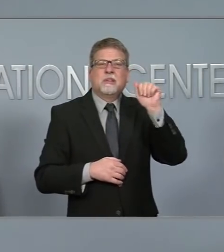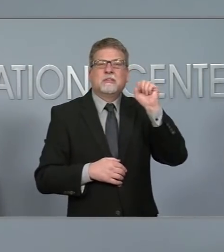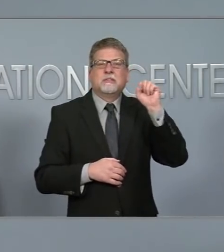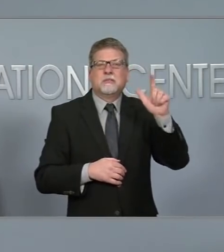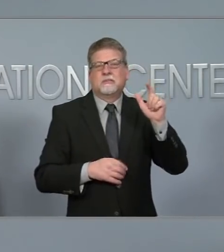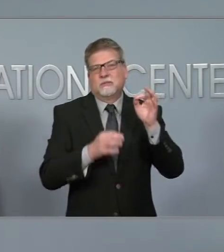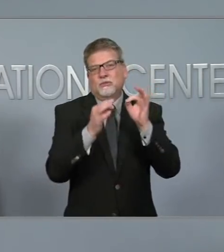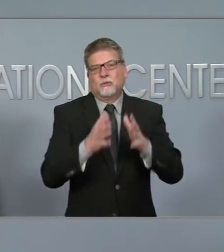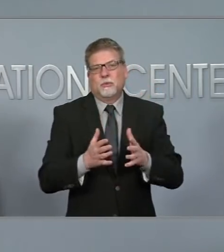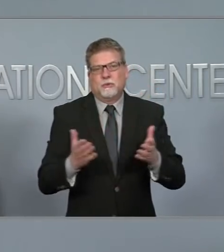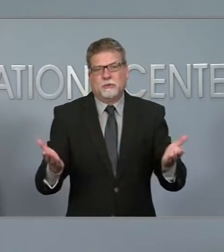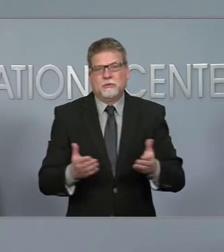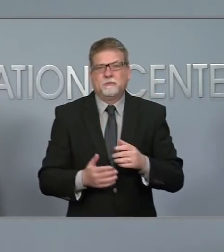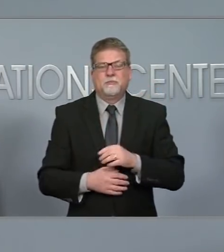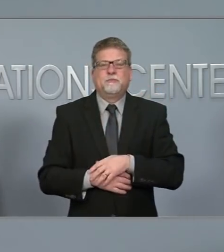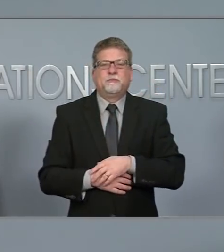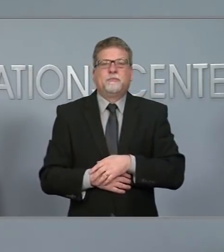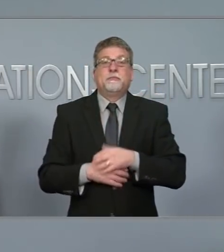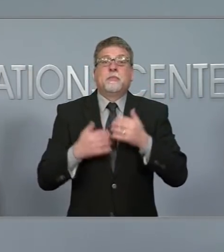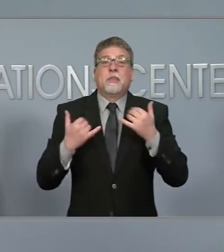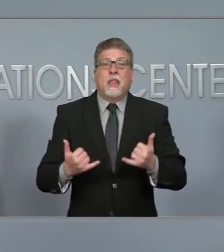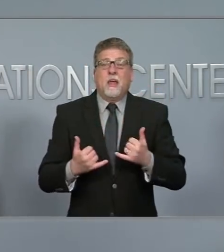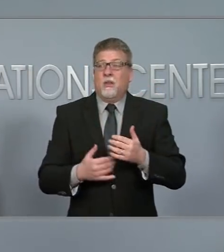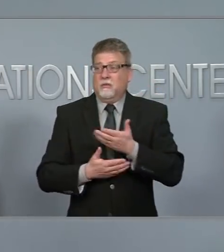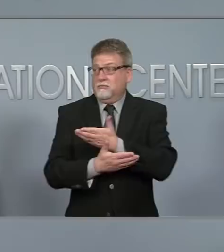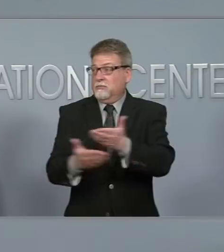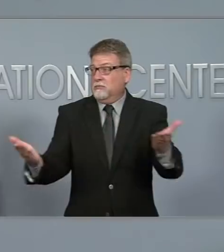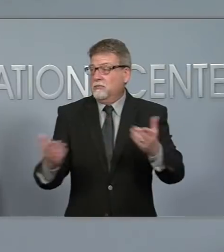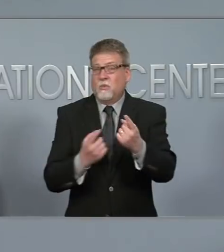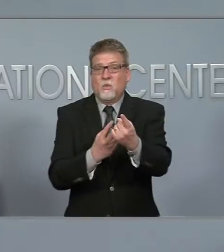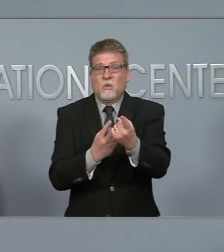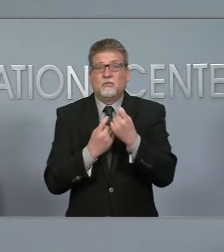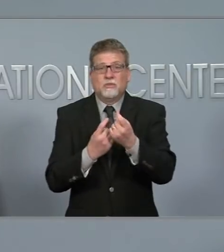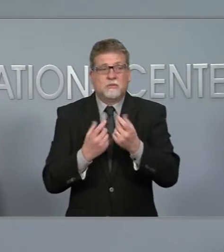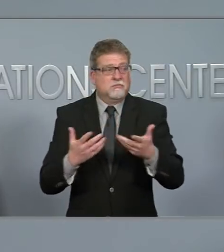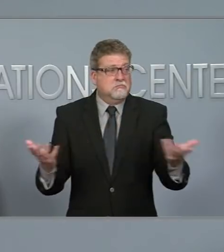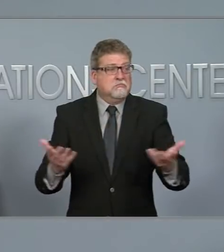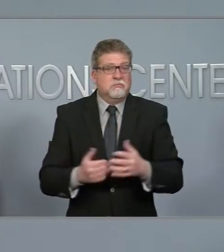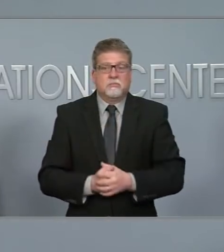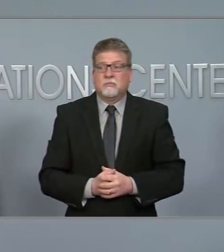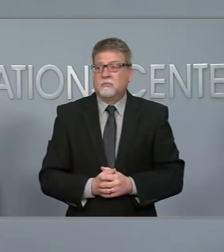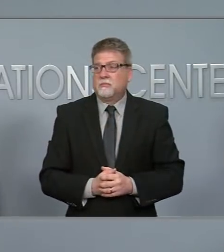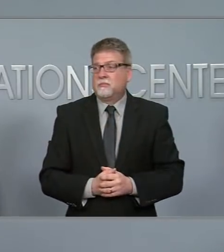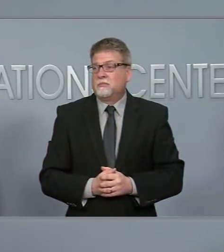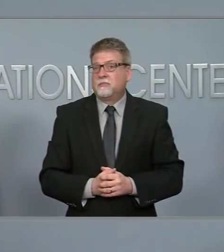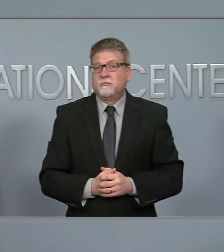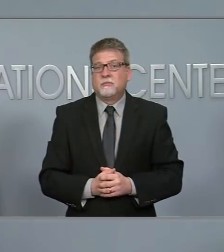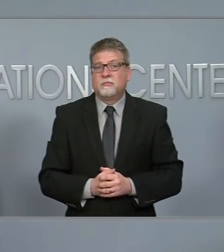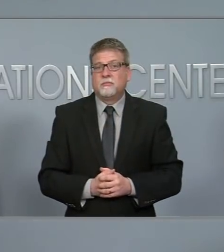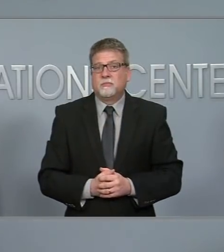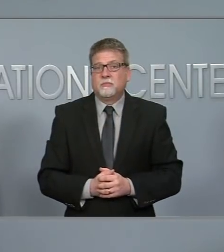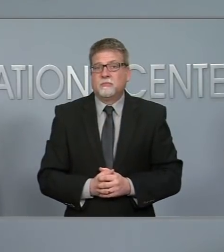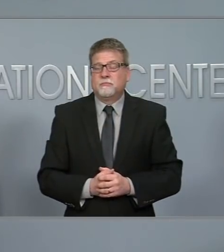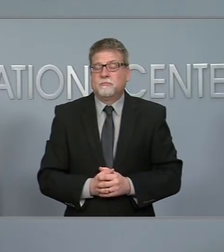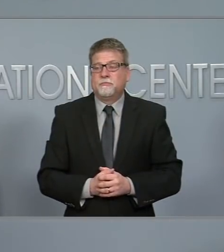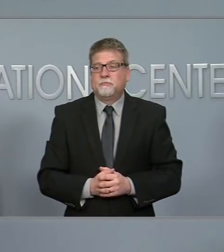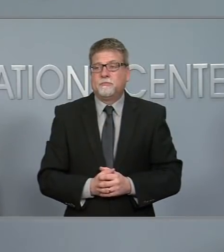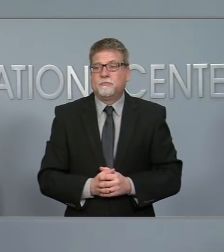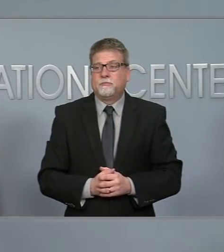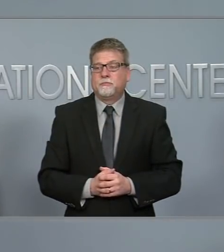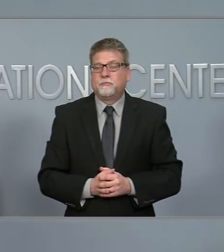hay aquí que has